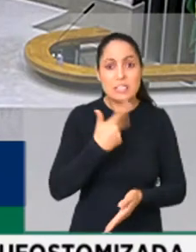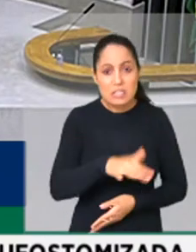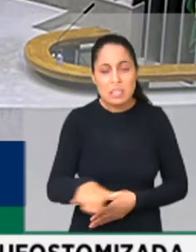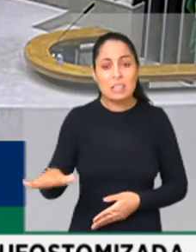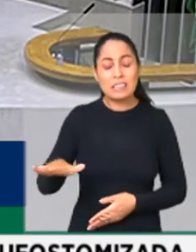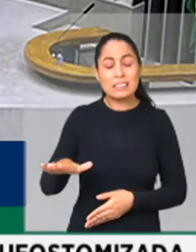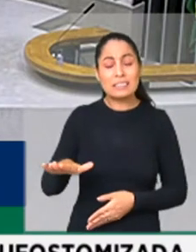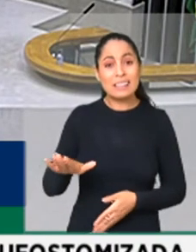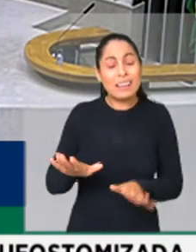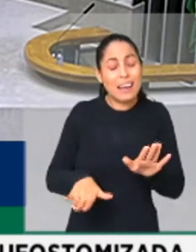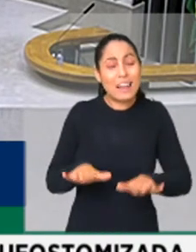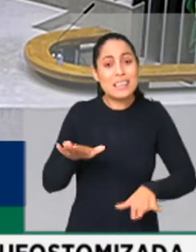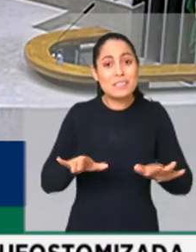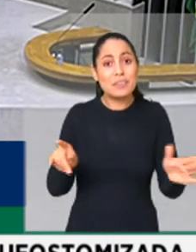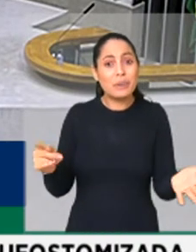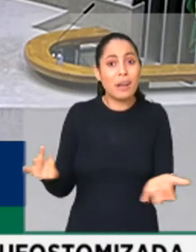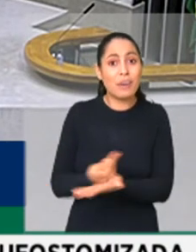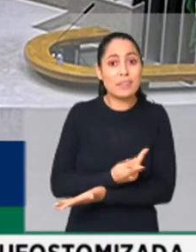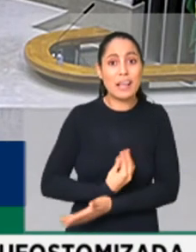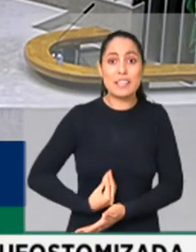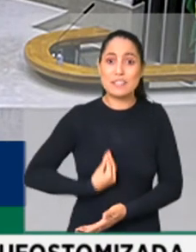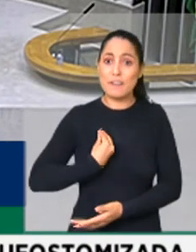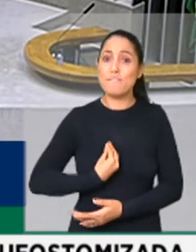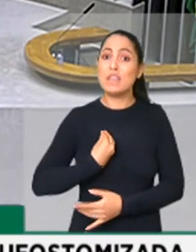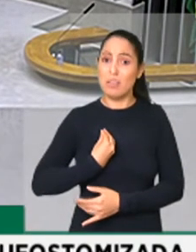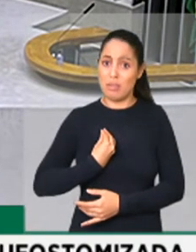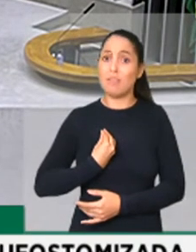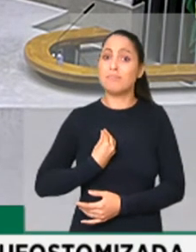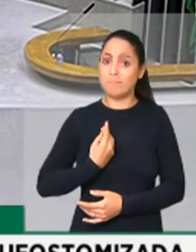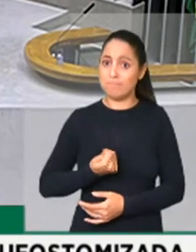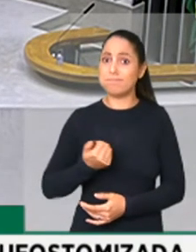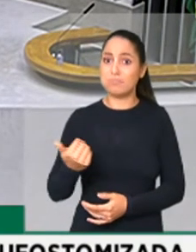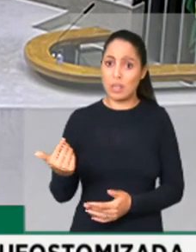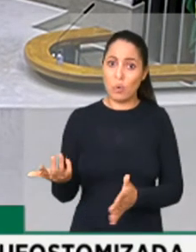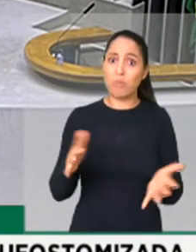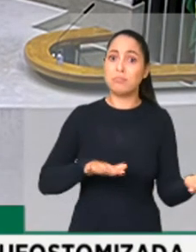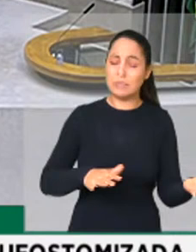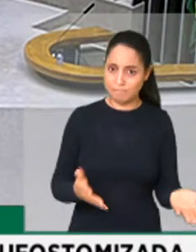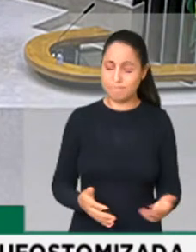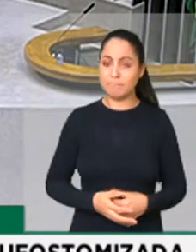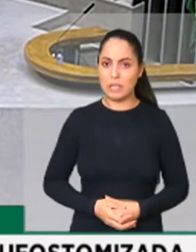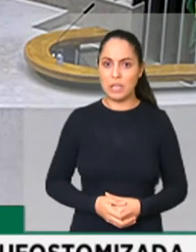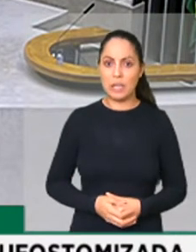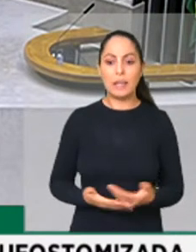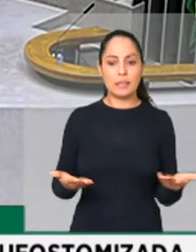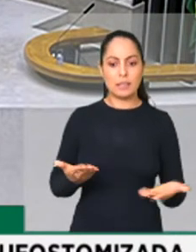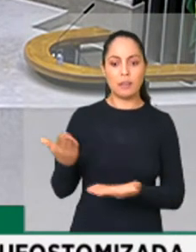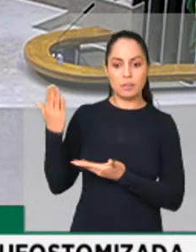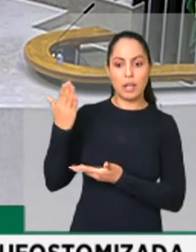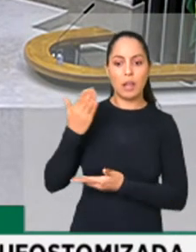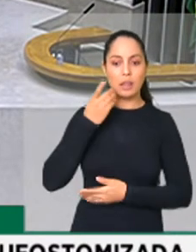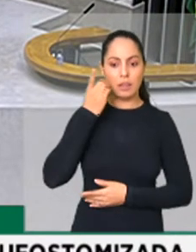WAGNER DO PROS DO CEARÁ. TRAQUEOSTOMIA É UM PROCEDIMENTO CIRÚRGICO ATRAVÀS DE UMA COLOCAÇÃO DE UMA CANOLA NA TRAQUÉIA ESTABELECE UMA COMUNICAÇÃO